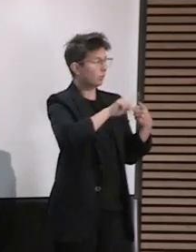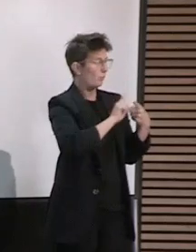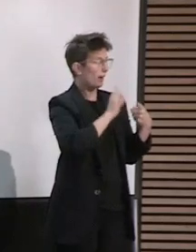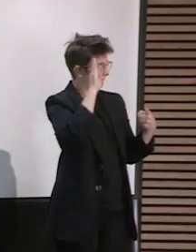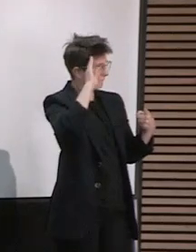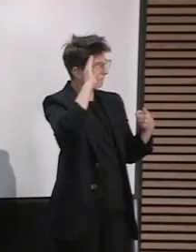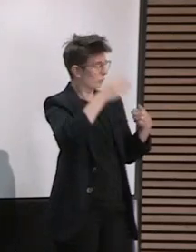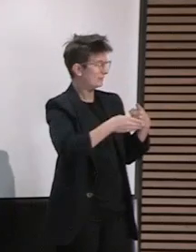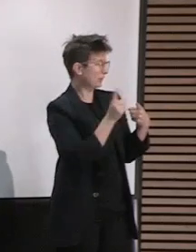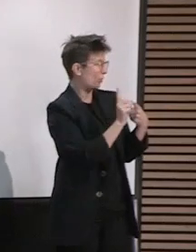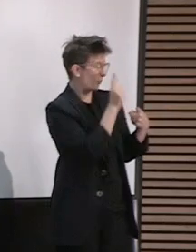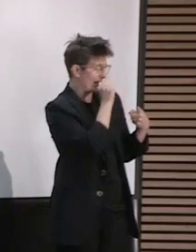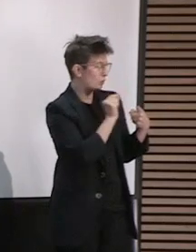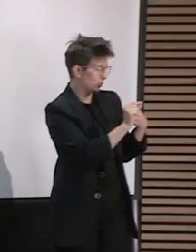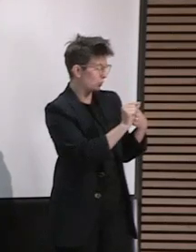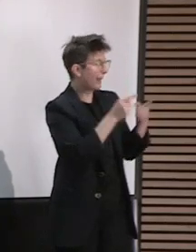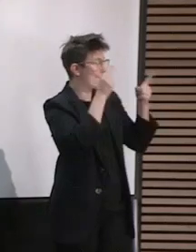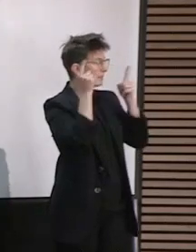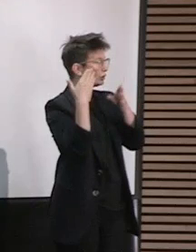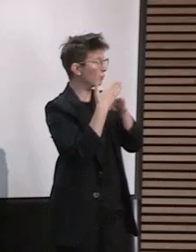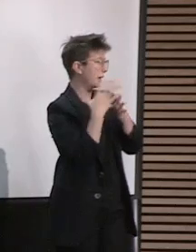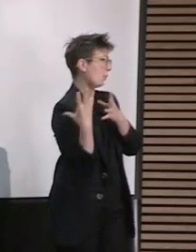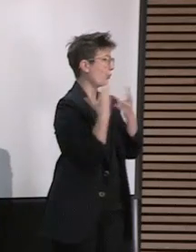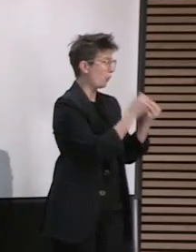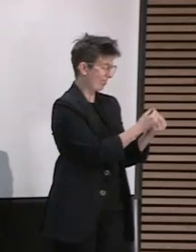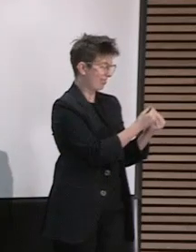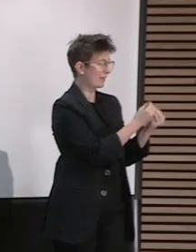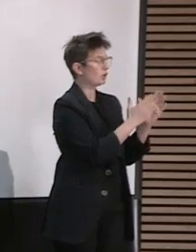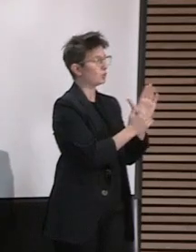whakaarotanga haumar engari e hiahia ana ahau ki te whaka i